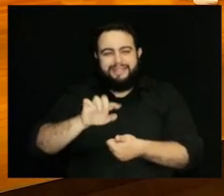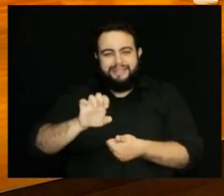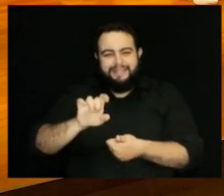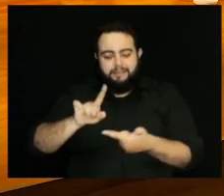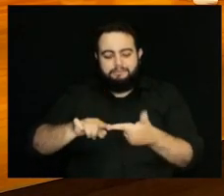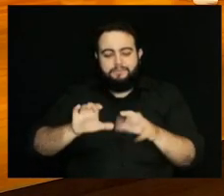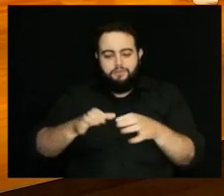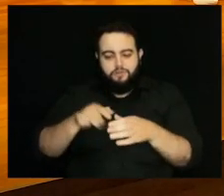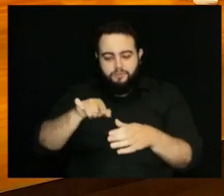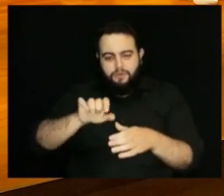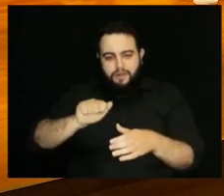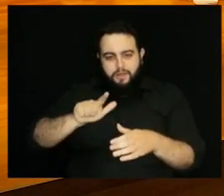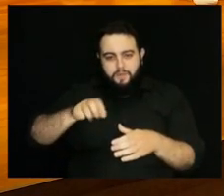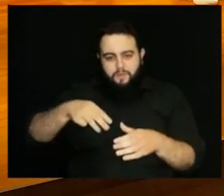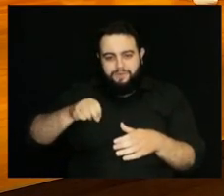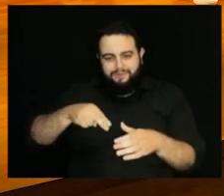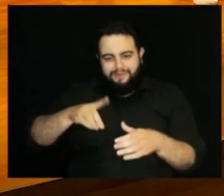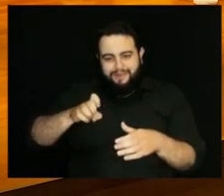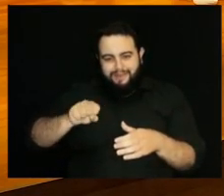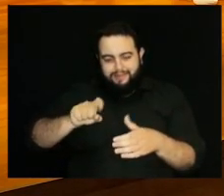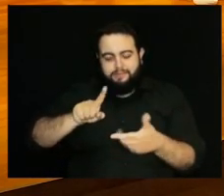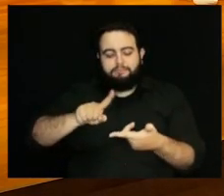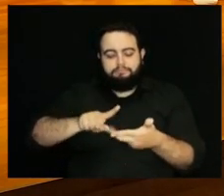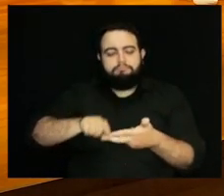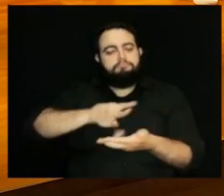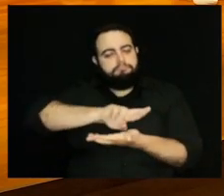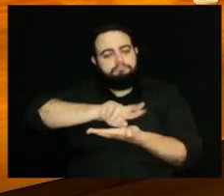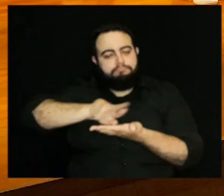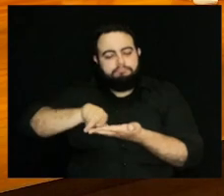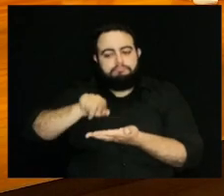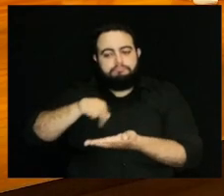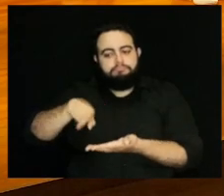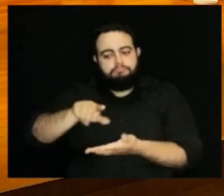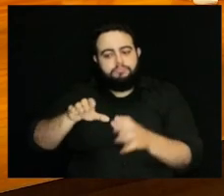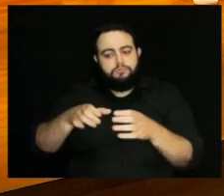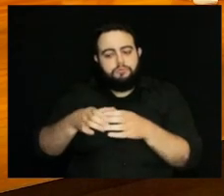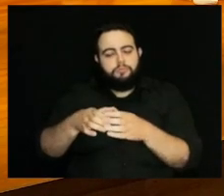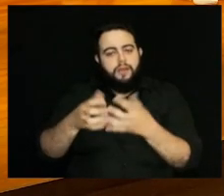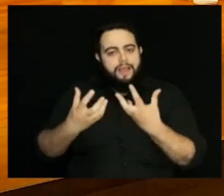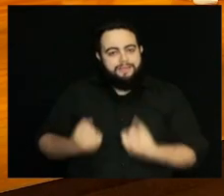músicas começaram a tocar na programação e os caras toparam esse festival. A primeira edição